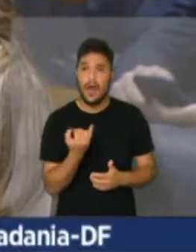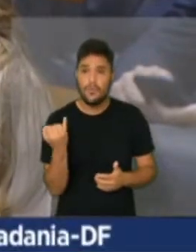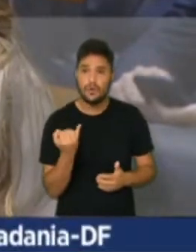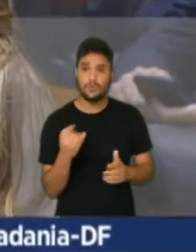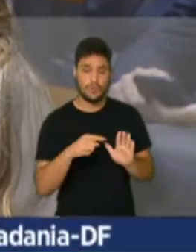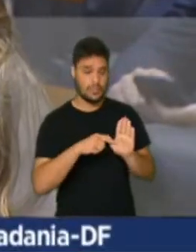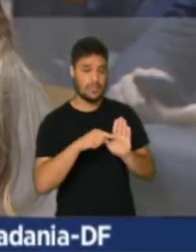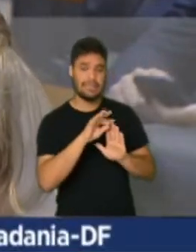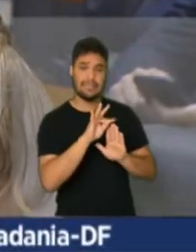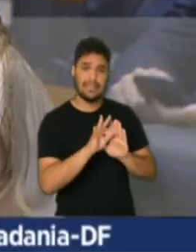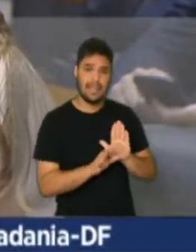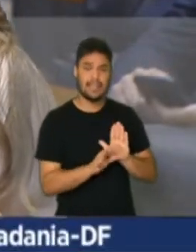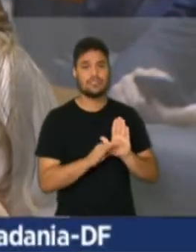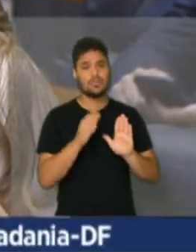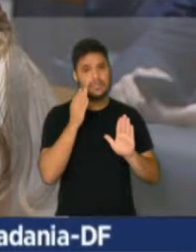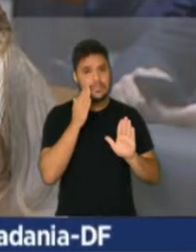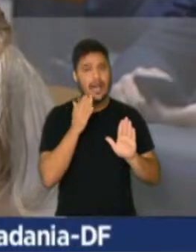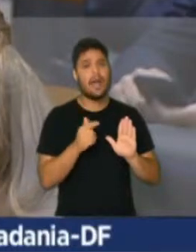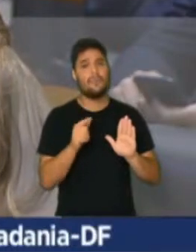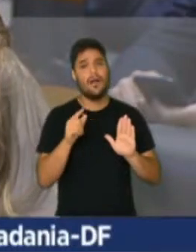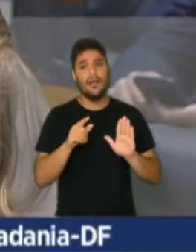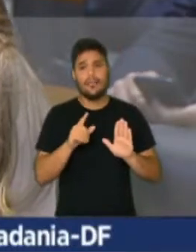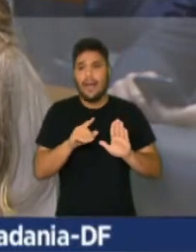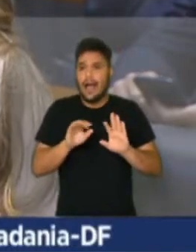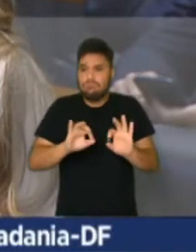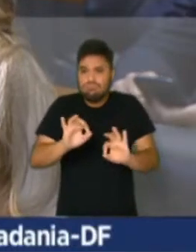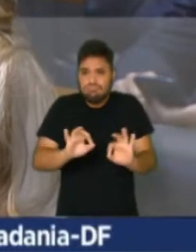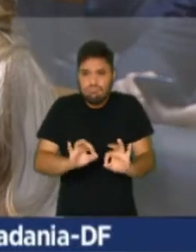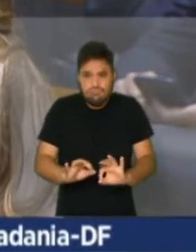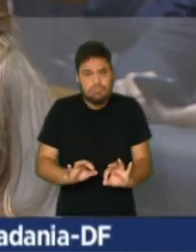E NÓS ESTAMOS, EU COMO UMA MÃE DE 6 FILHOS, QUE JÁ TIVE